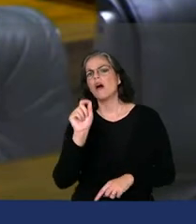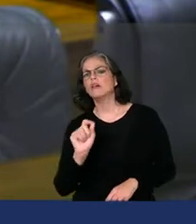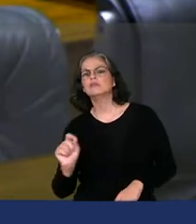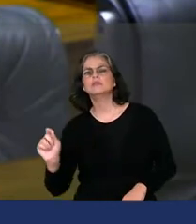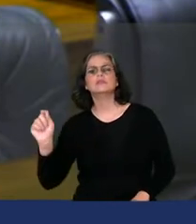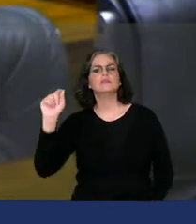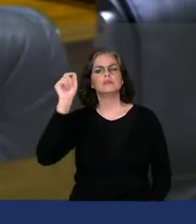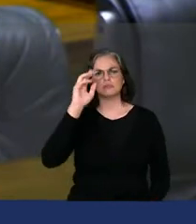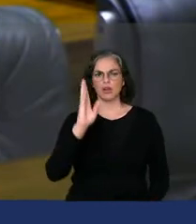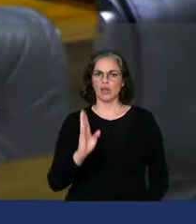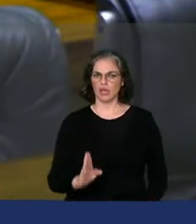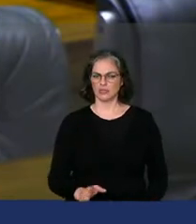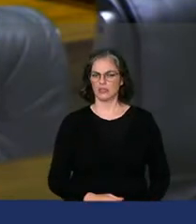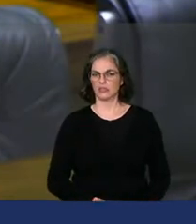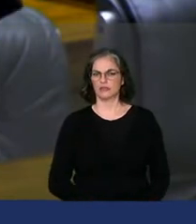NOS RINCÕES MAIS LONGÍNQUOS DESSE PAÍS. ENTÃO NÓS TEMOS